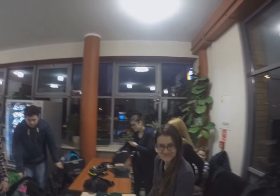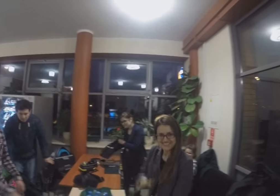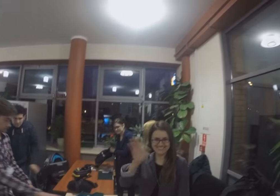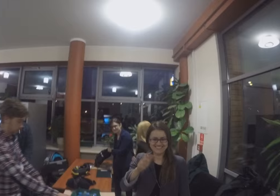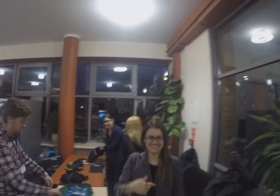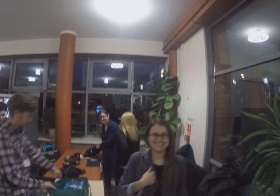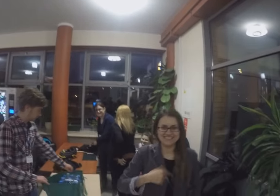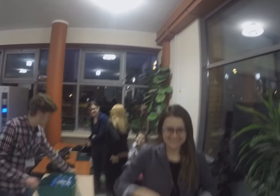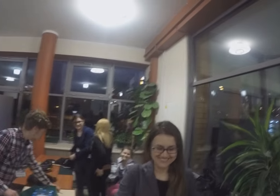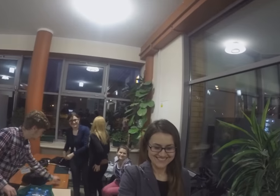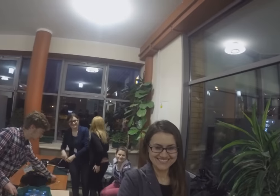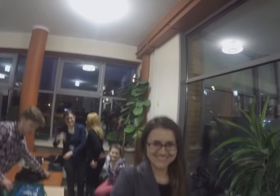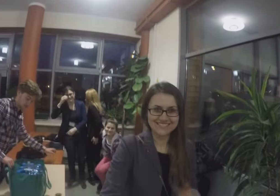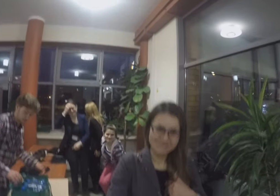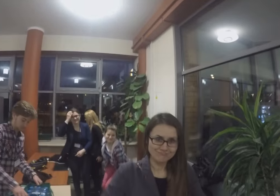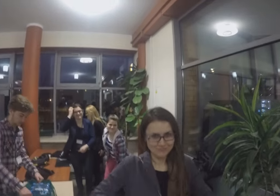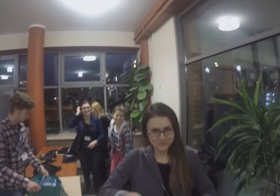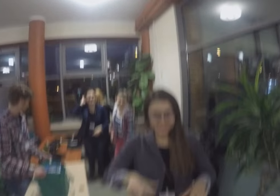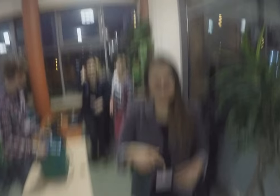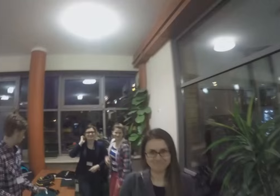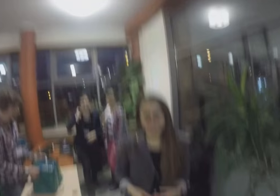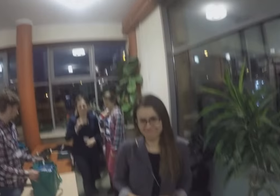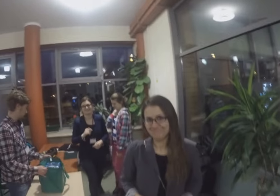Hi! Ich bin die Organisatorin.